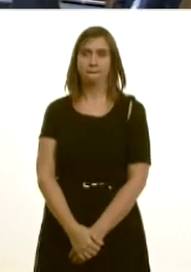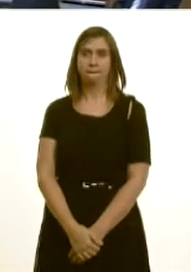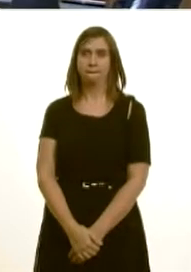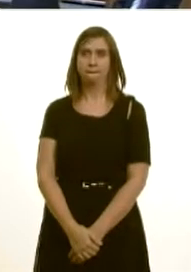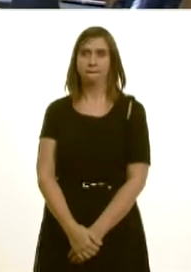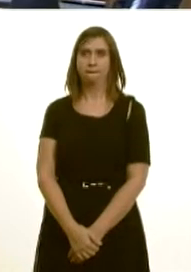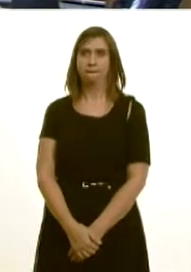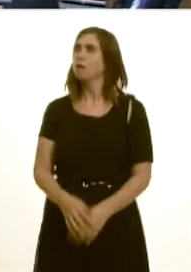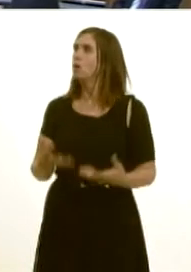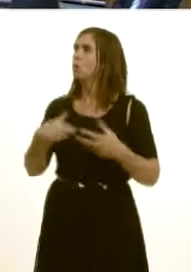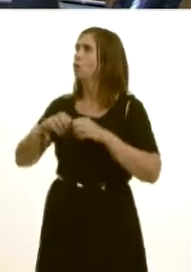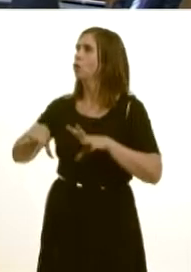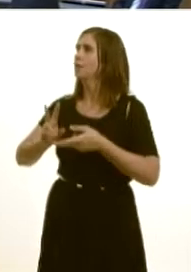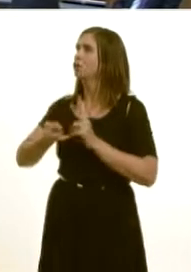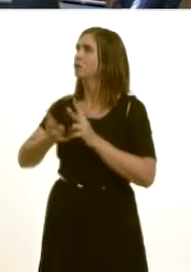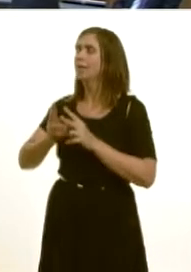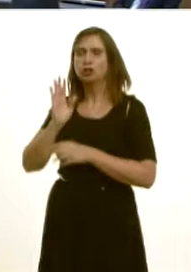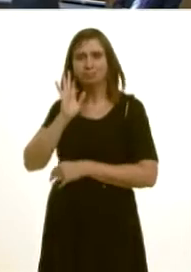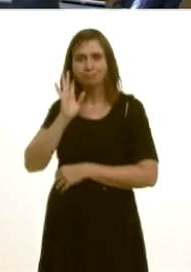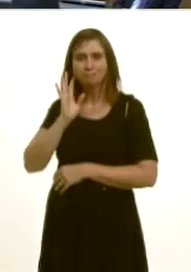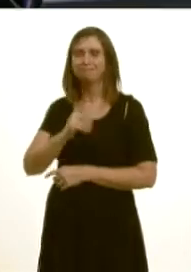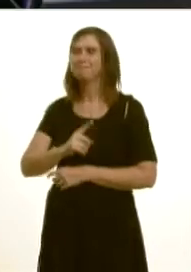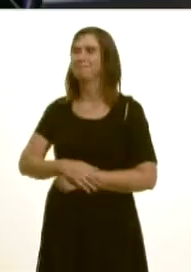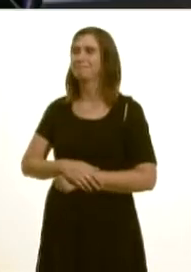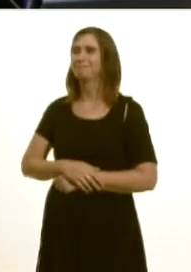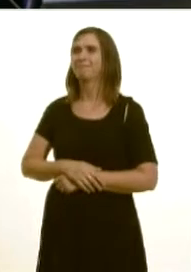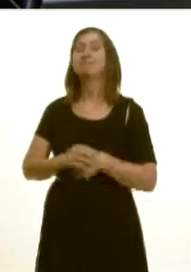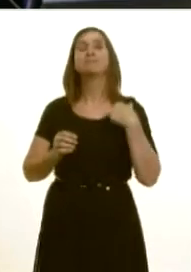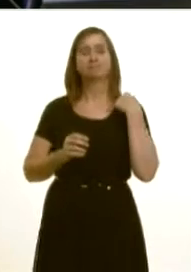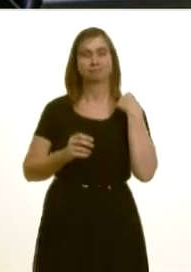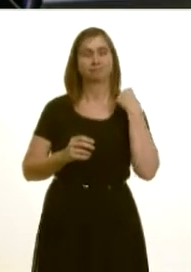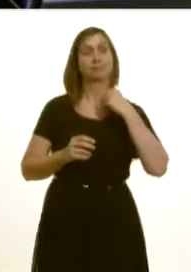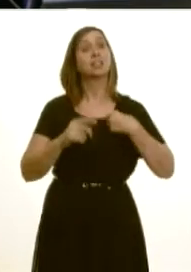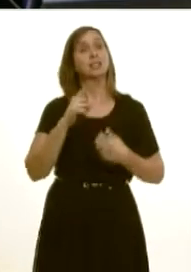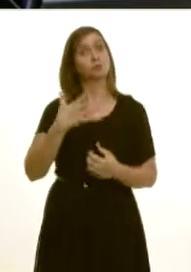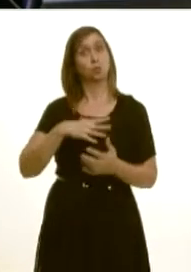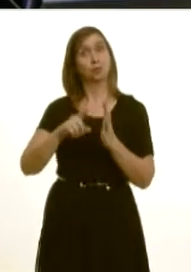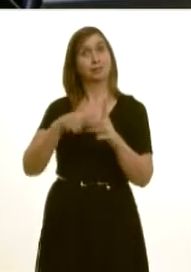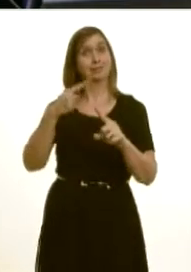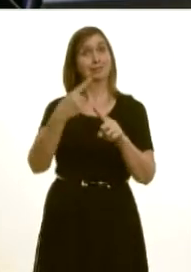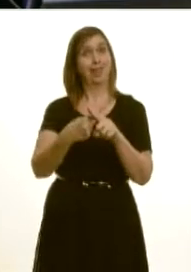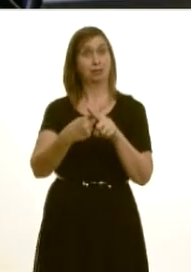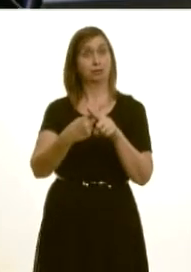treth ar ddiodydd ysgafn, mae’n rhaid i chi sicrhau bod pobl yn dal i yfed y diodydd